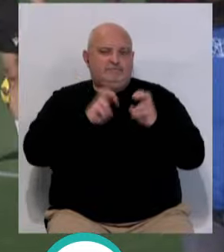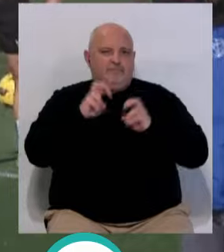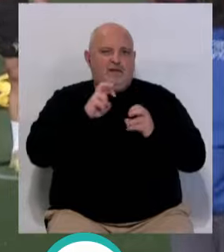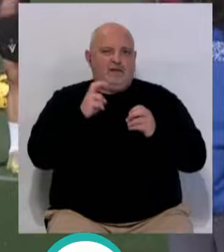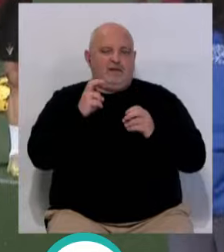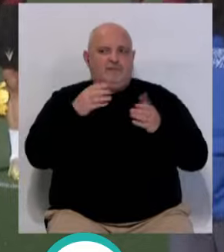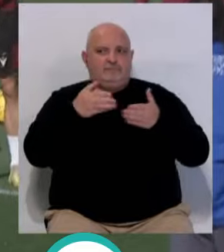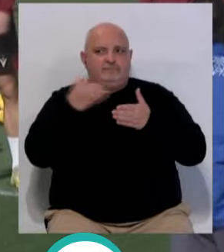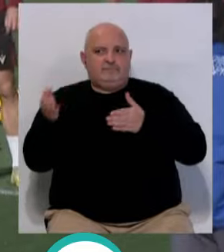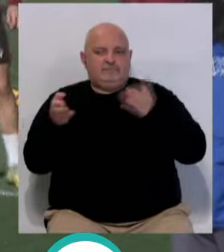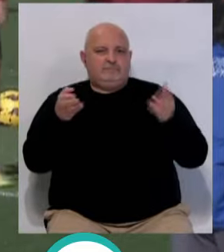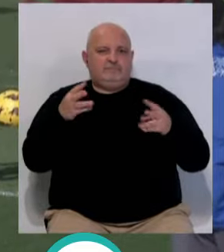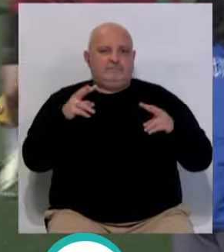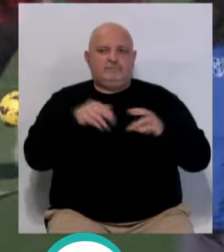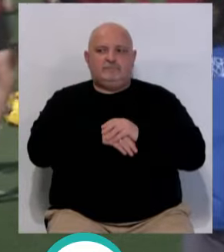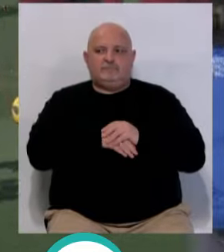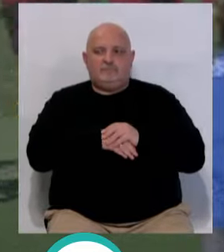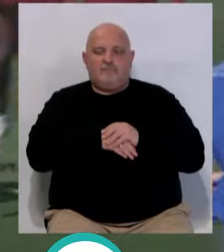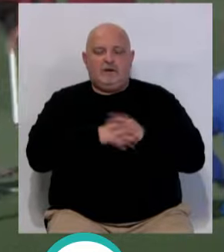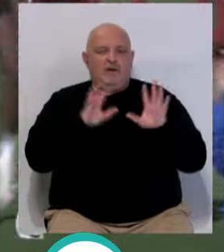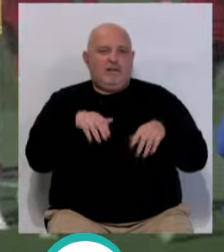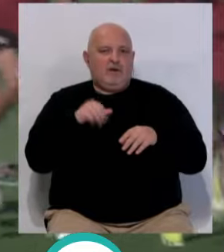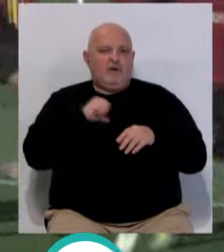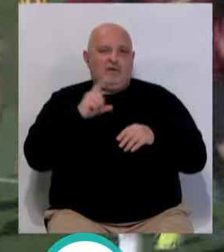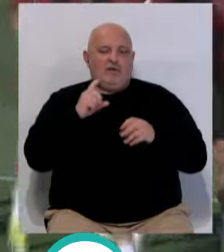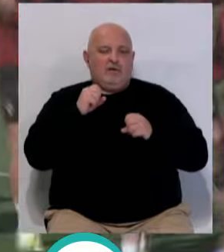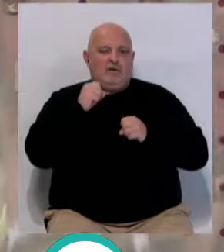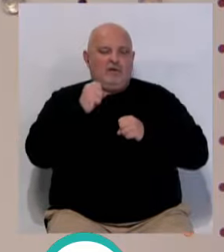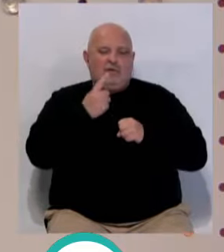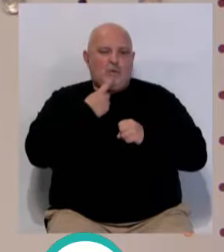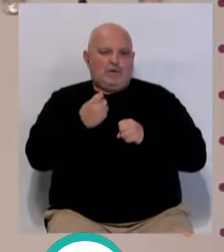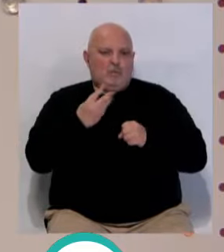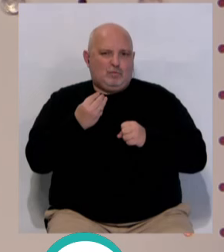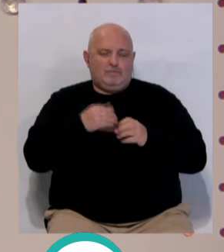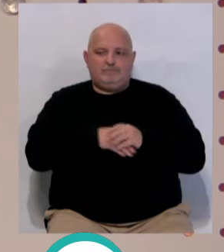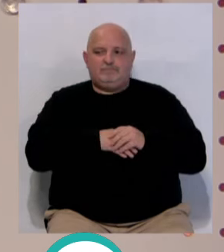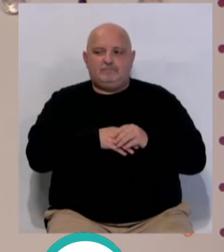van a intentar doblar por detrás Y el cad no tiene tanta llegada no tiene tanta llegada Así que no sé